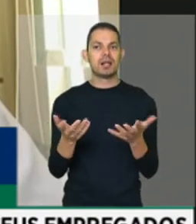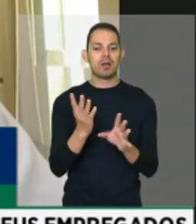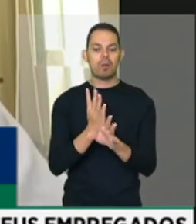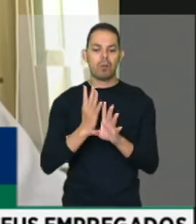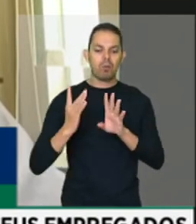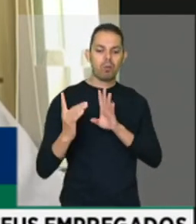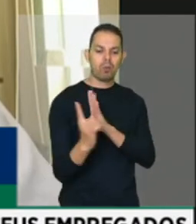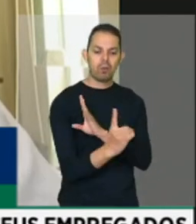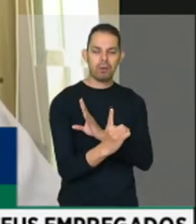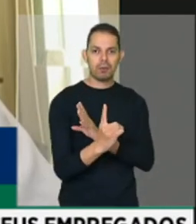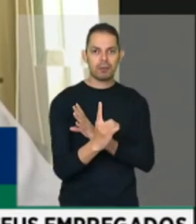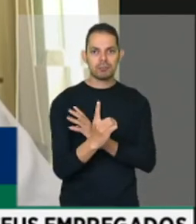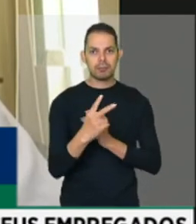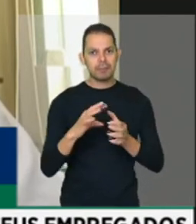ESTIMULAR QUE SE FURE A FILA